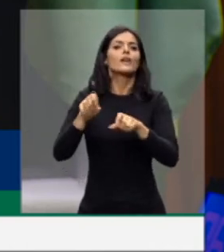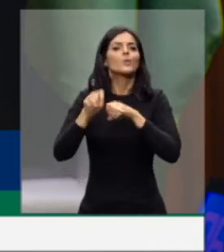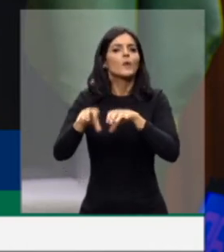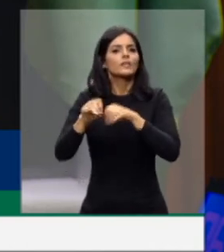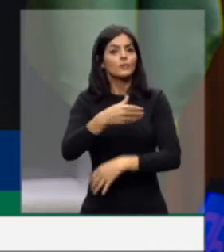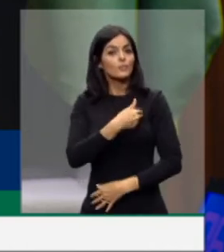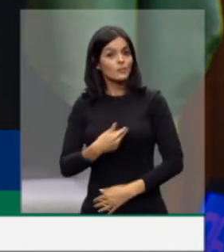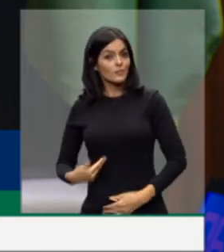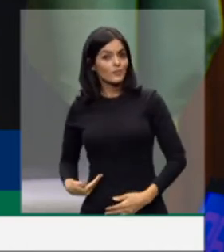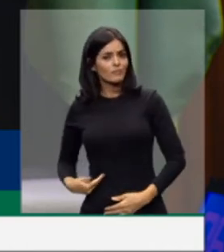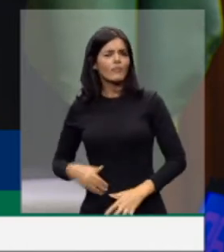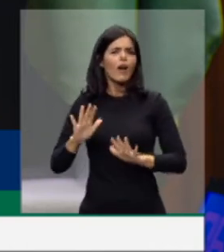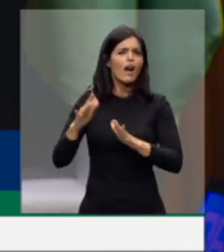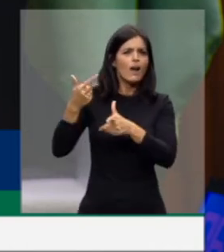PAÍS. QUE CUIDA E VALORIZA OS